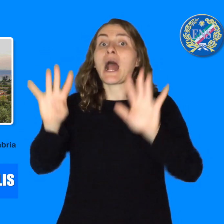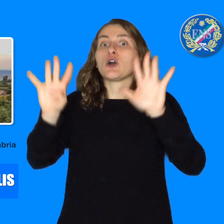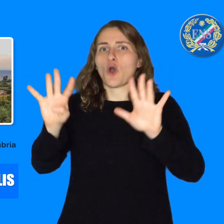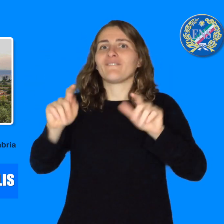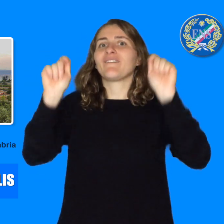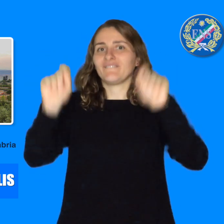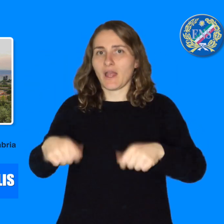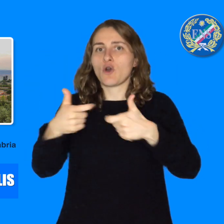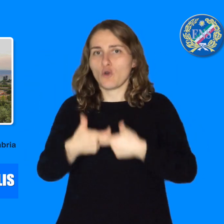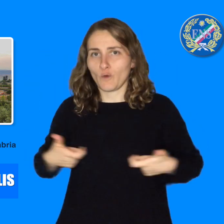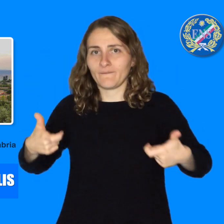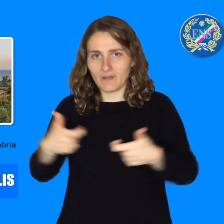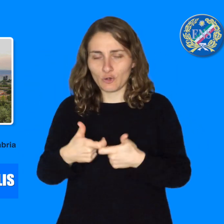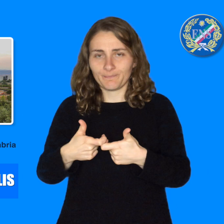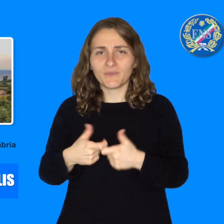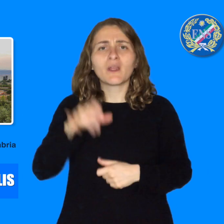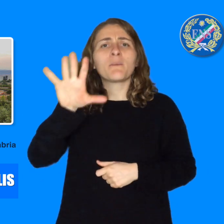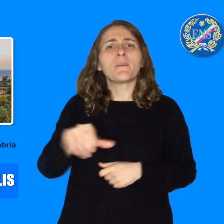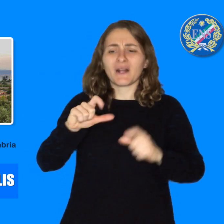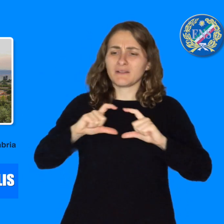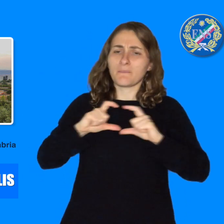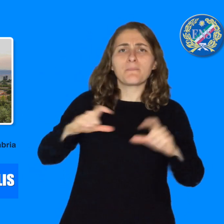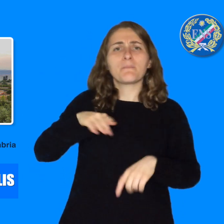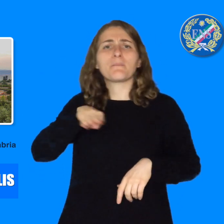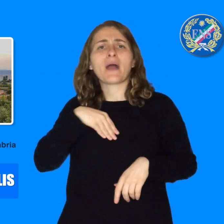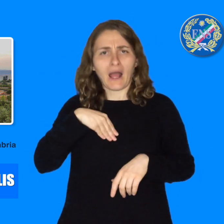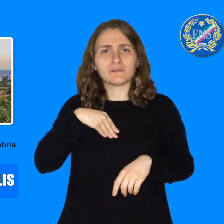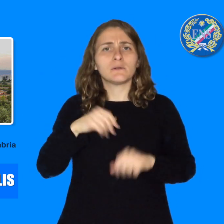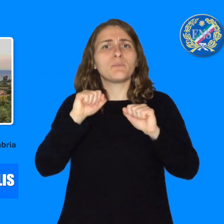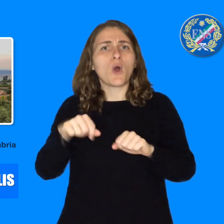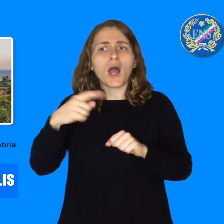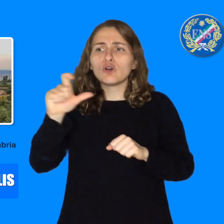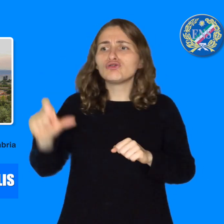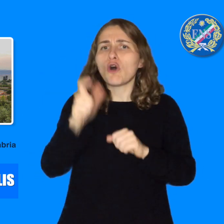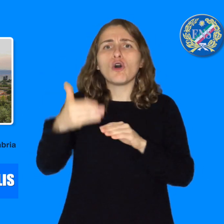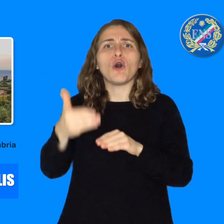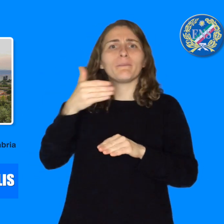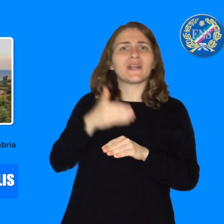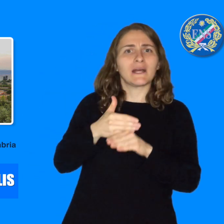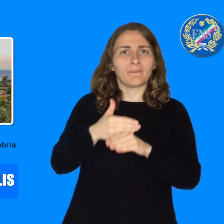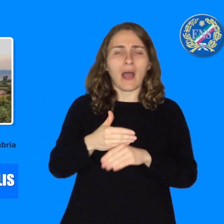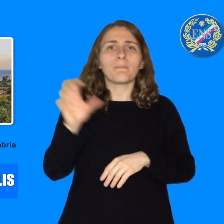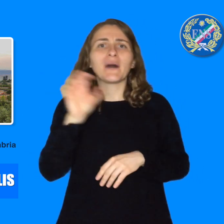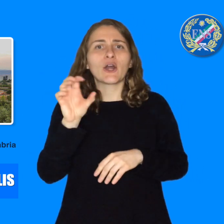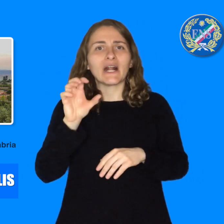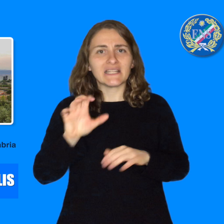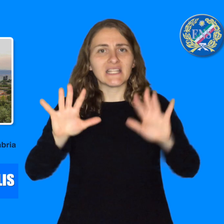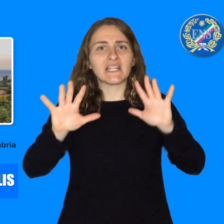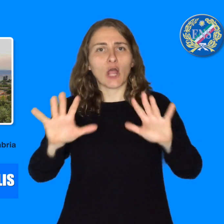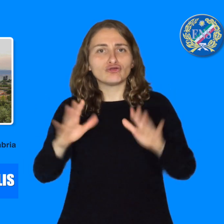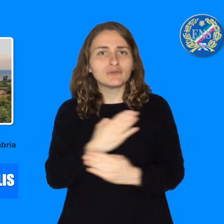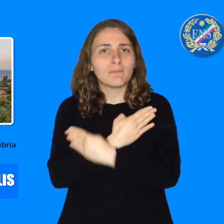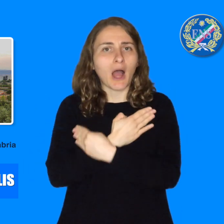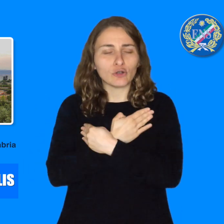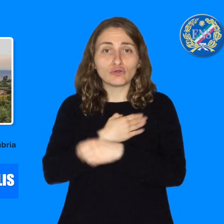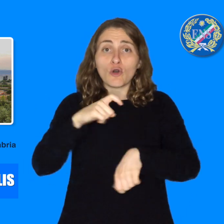Alle 9 quindi inizieranno i lavori, ma è possibile registrarsi e ritirare il badge anche il giorno prima, mercoledì 10 maggio,